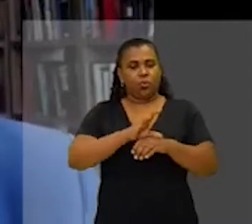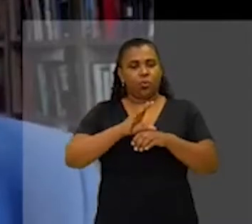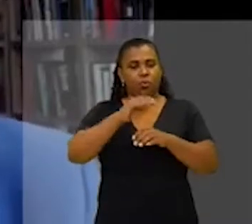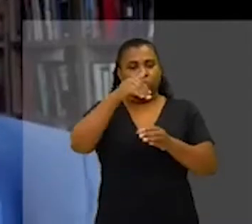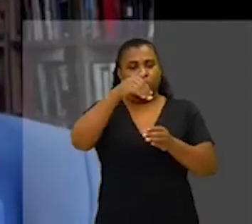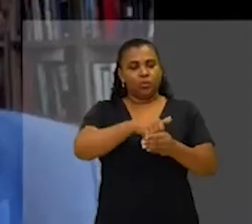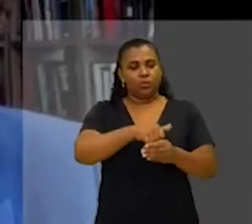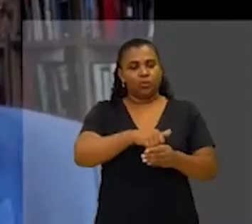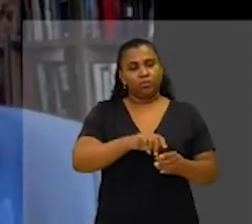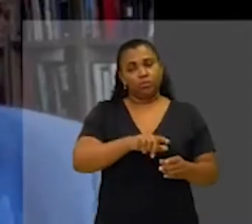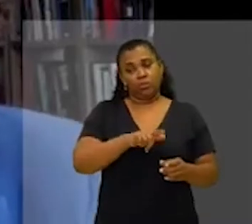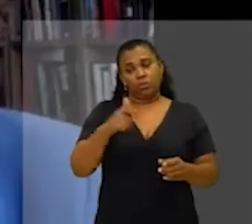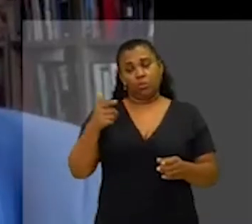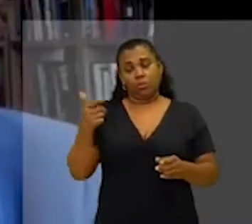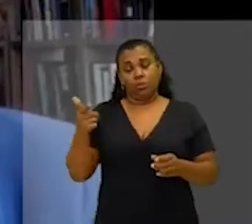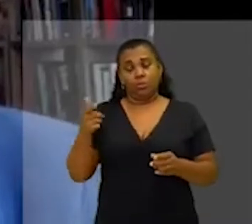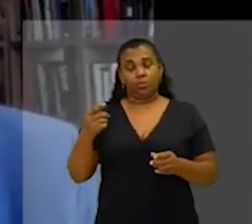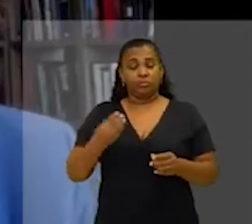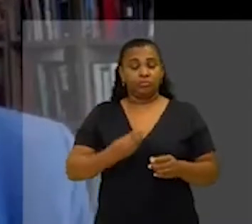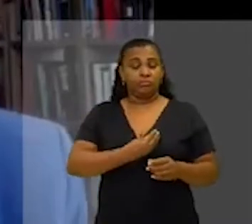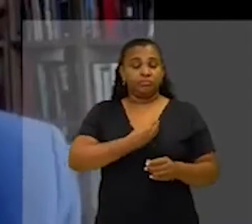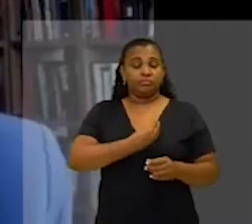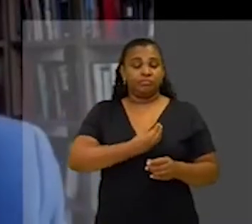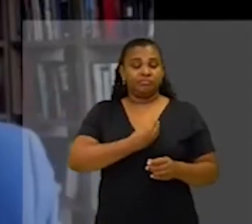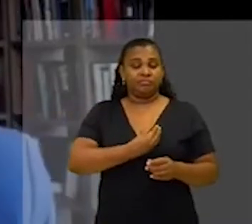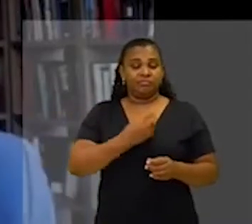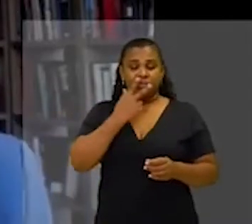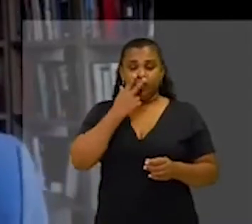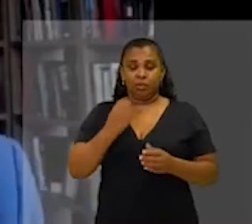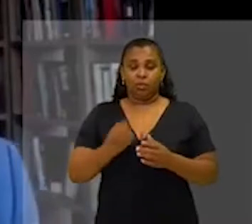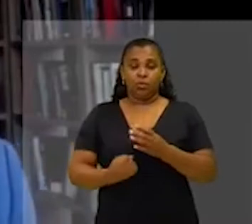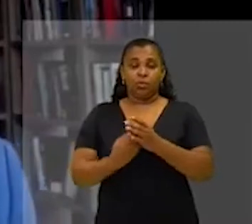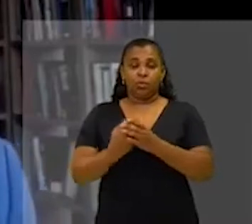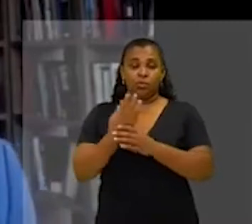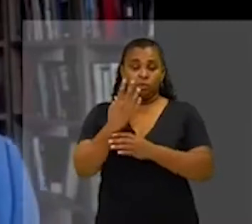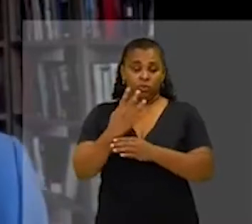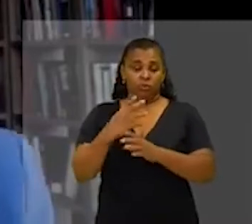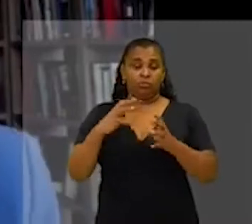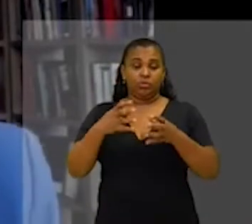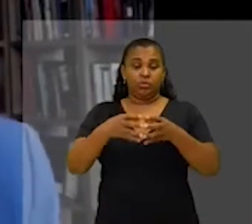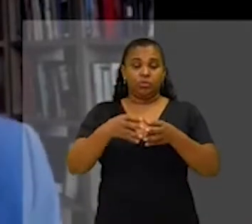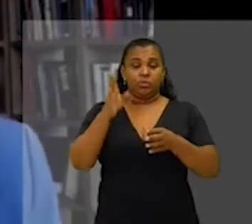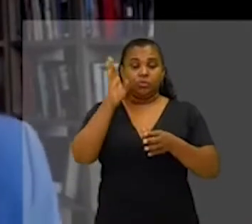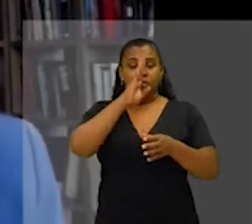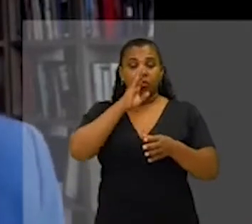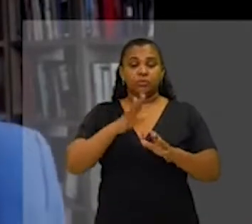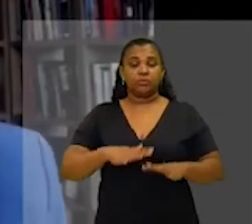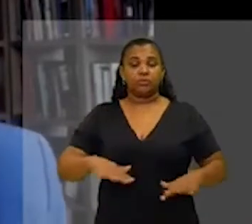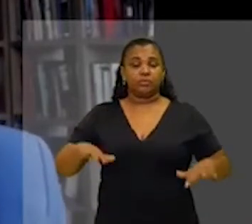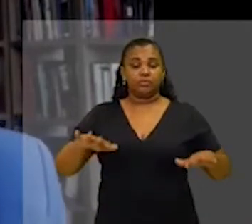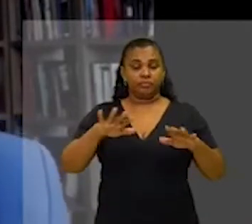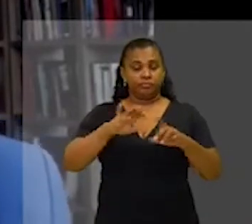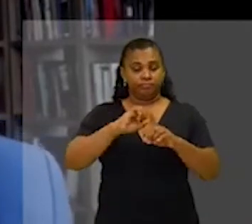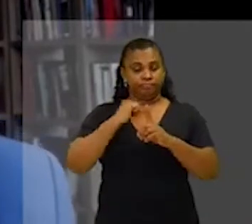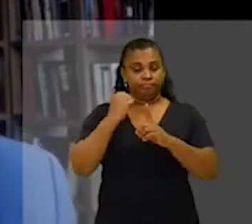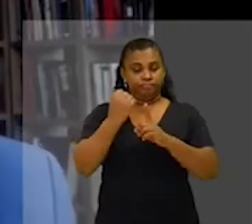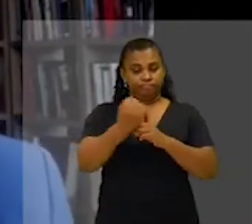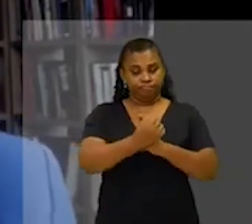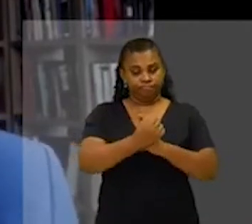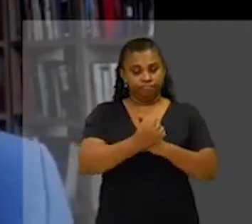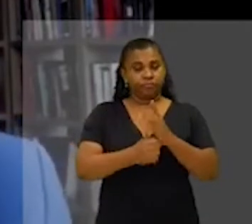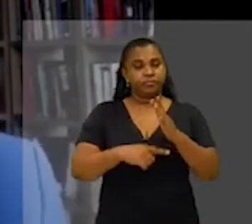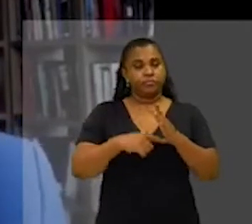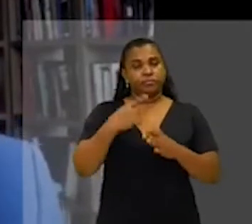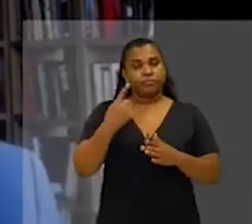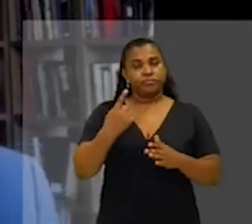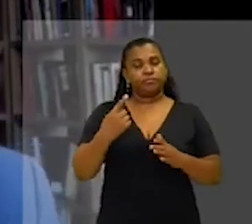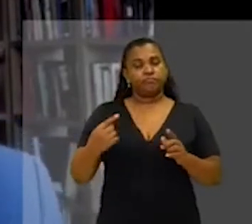outro vivenciado em construção pela coletividade brasileira Portanto o primeiro. Colegas querida